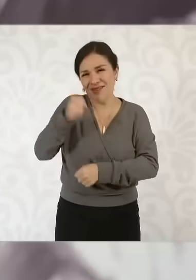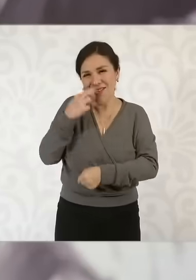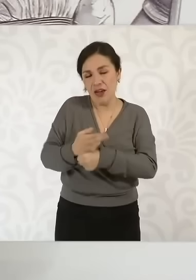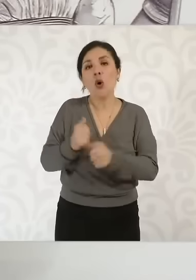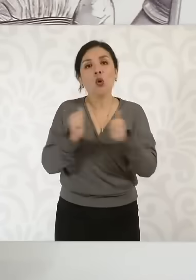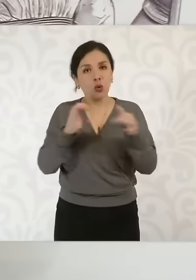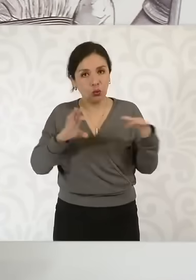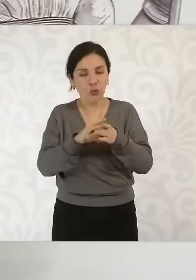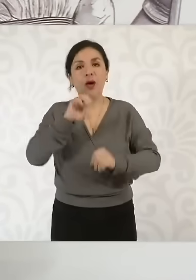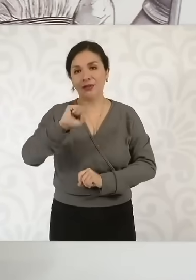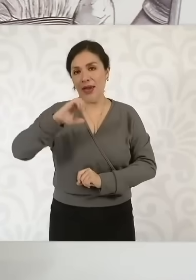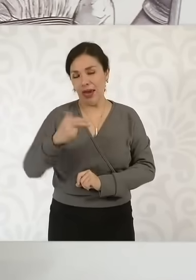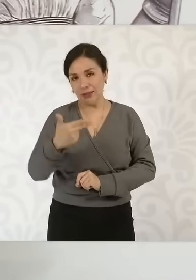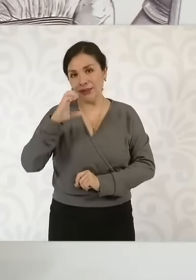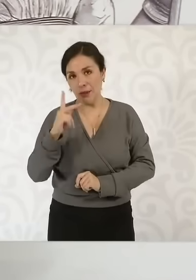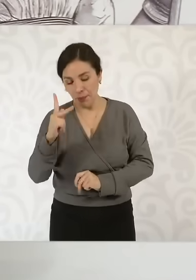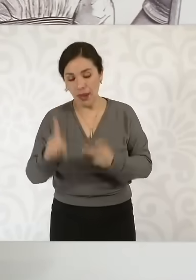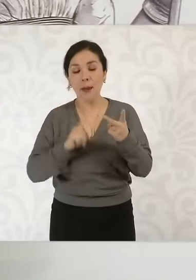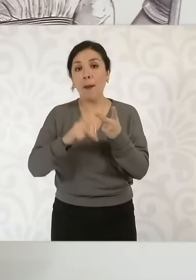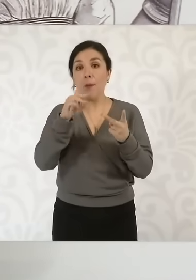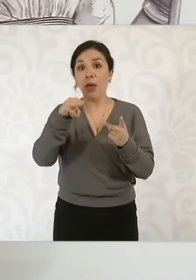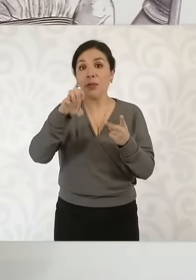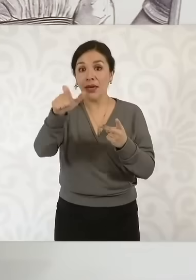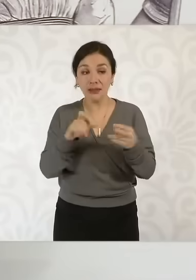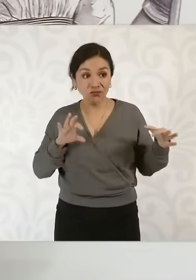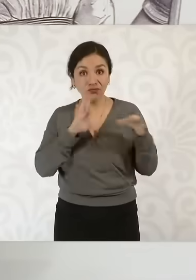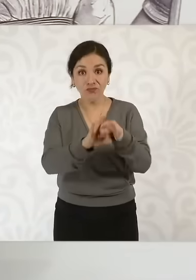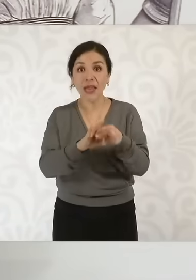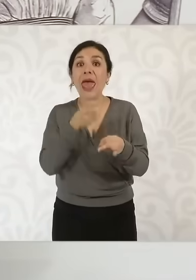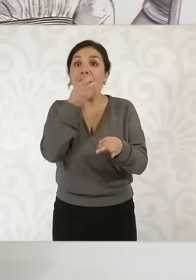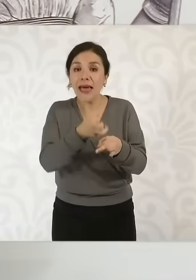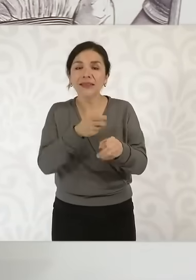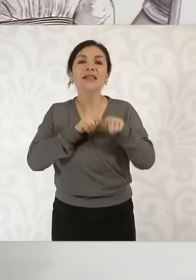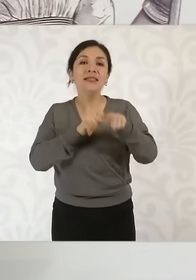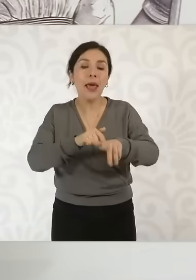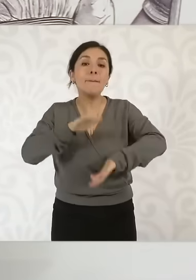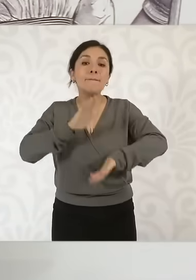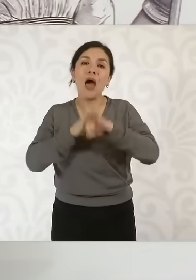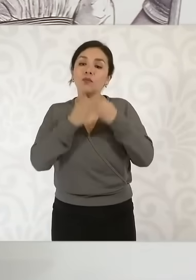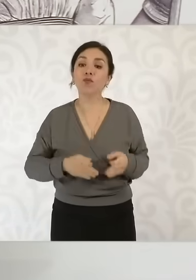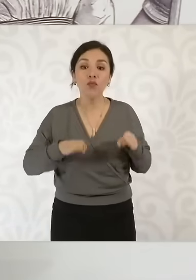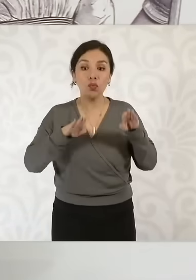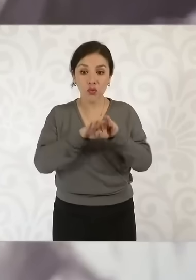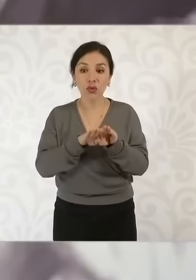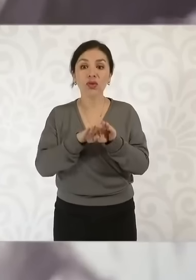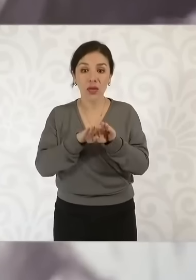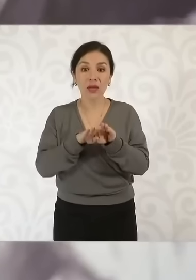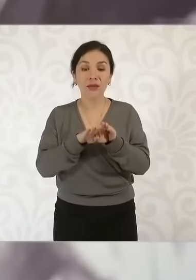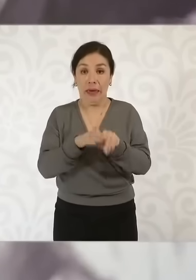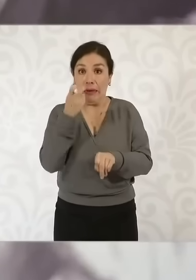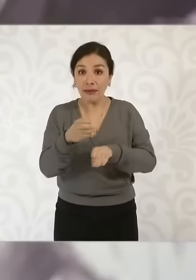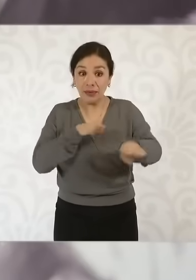de Hacienda y con Pemex directamente ha sido y seguirá siendo fundamental esta coordinación.